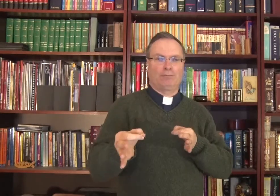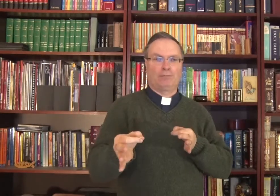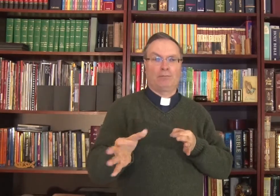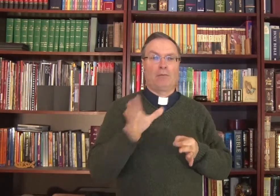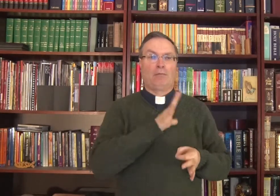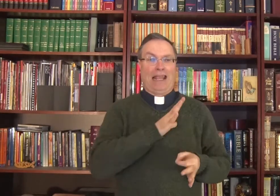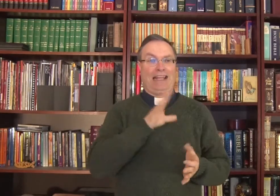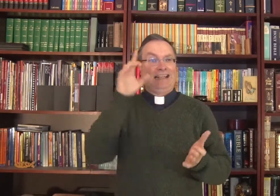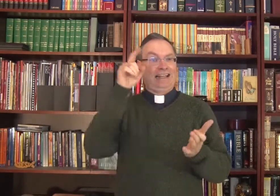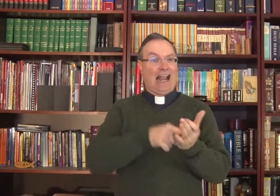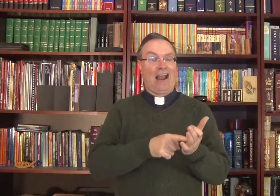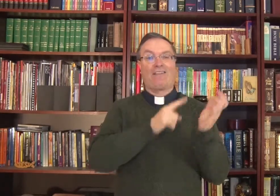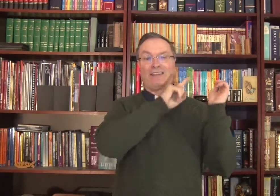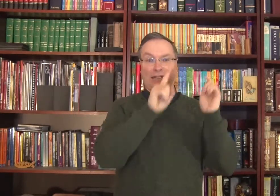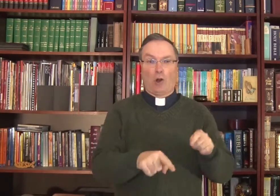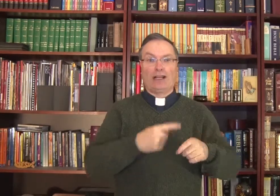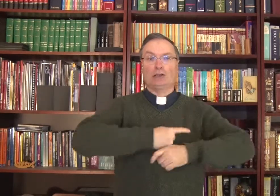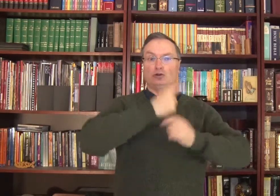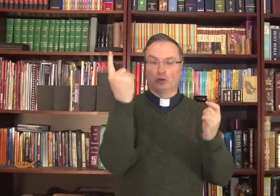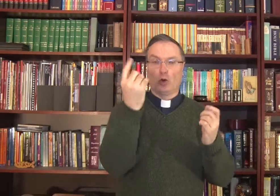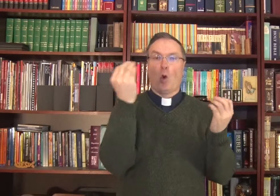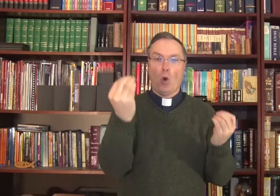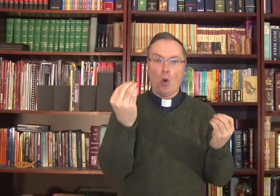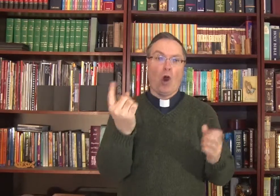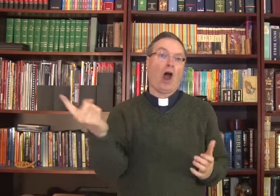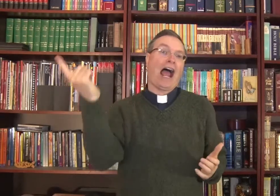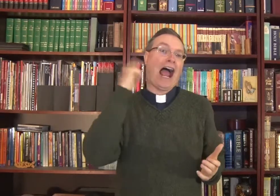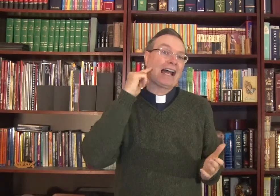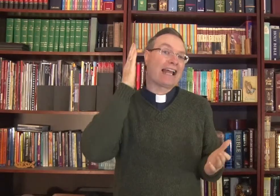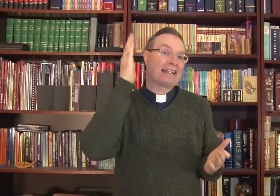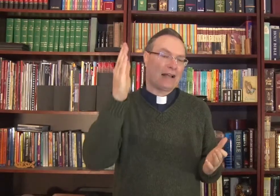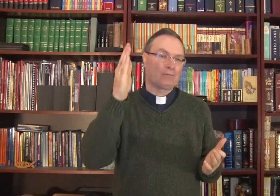mais quand viendront les jours où l’on entendra